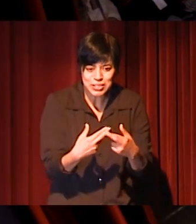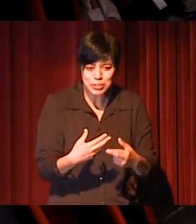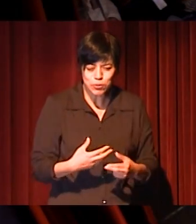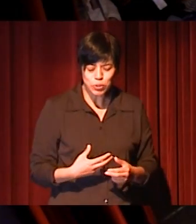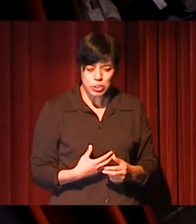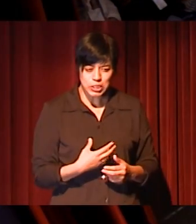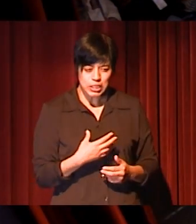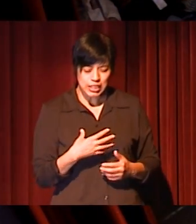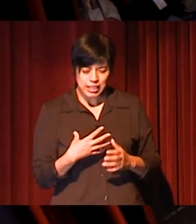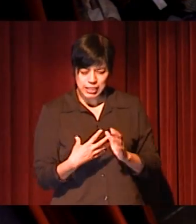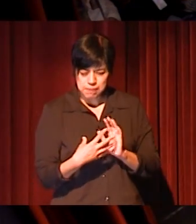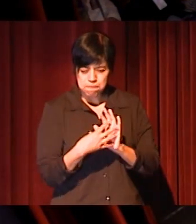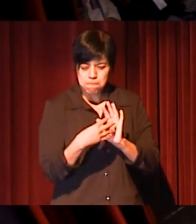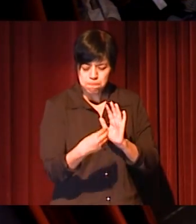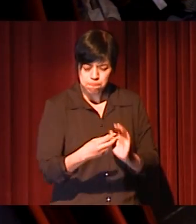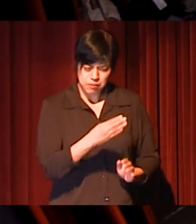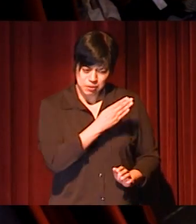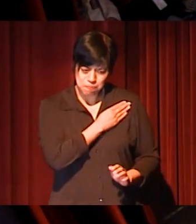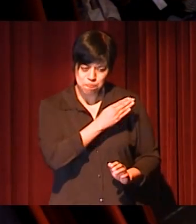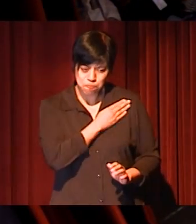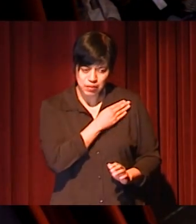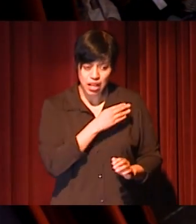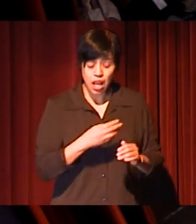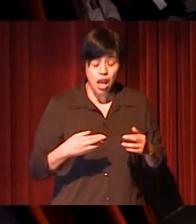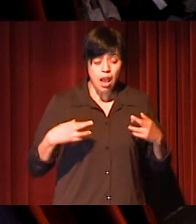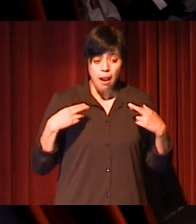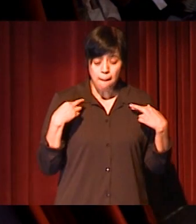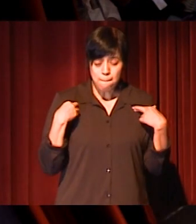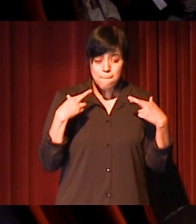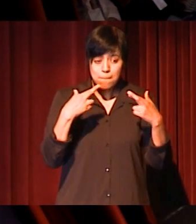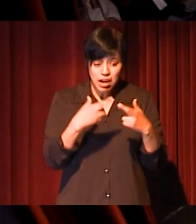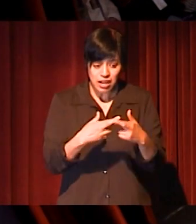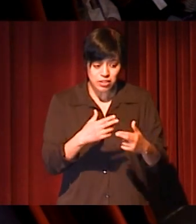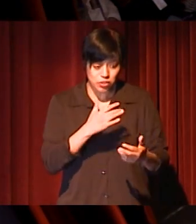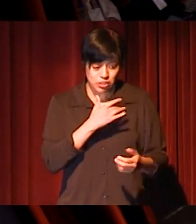A mí me gusta llamarlos maestros que ponen el corazón al enseñar.